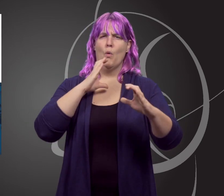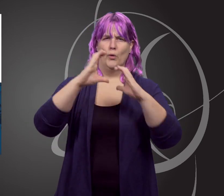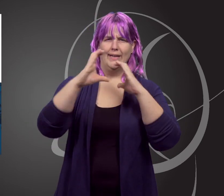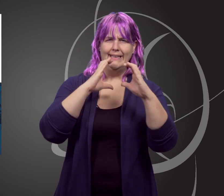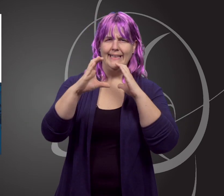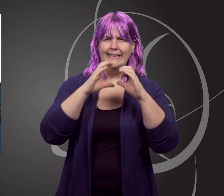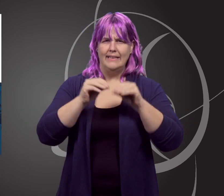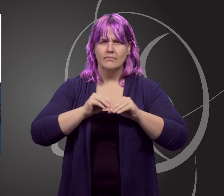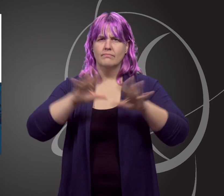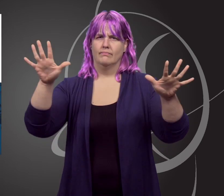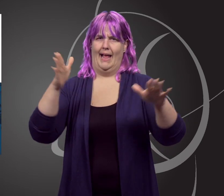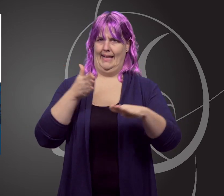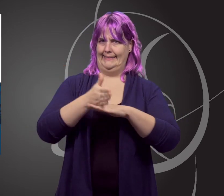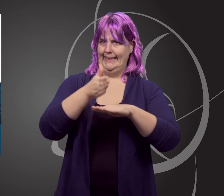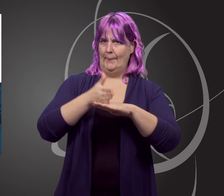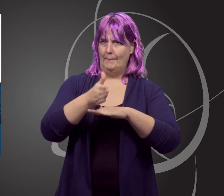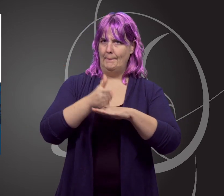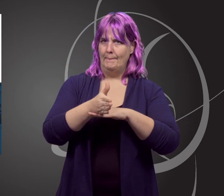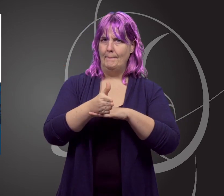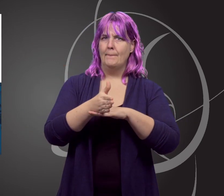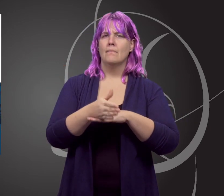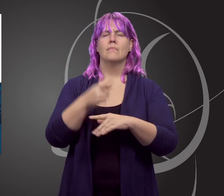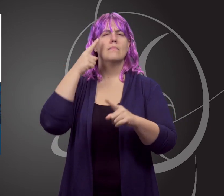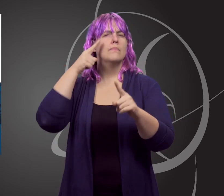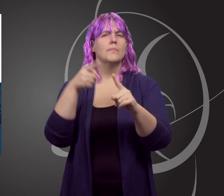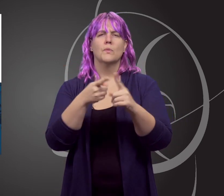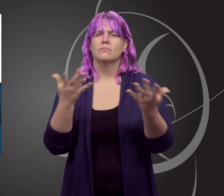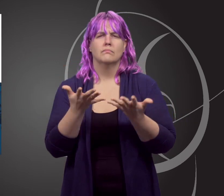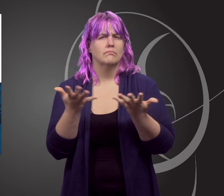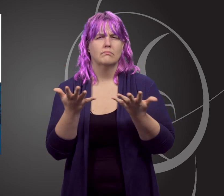« Communiquer l’accessibilité »